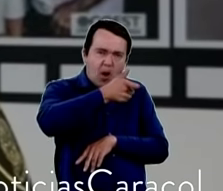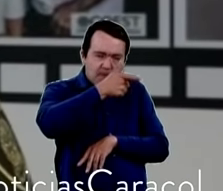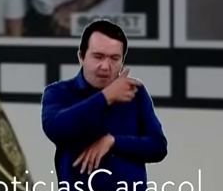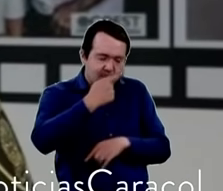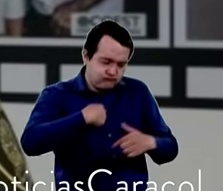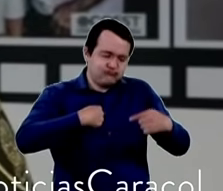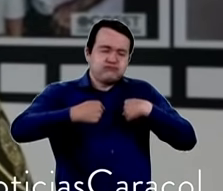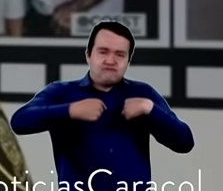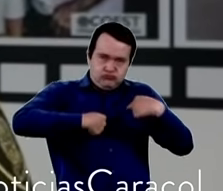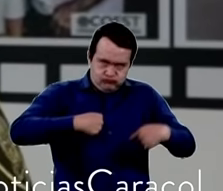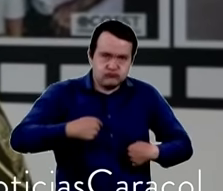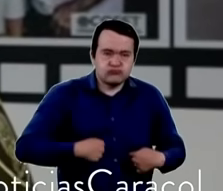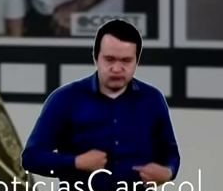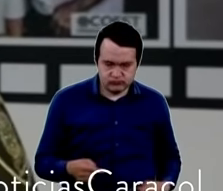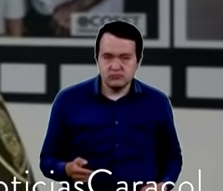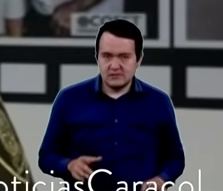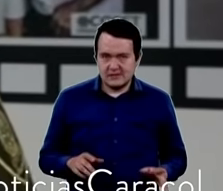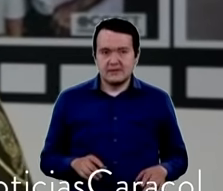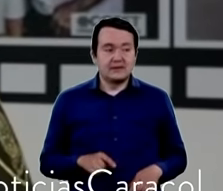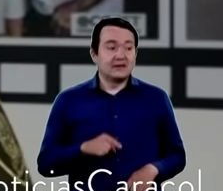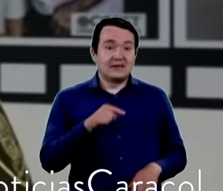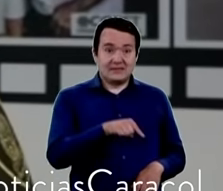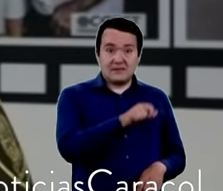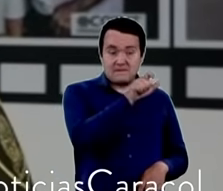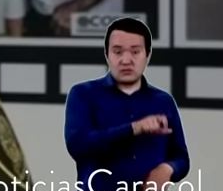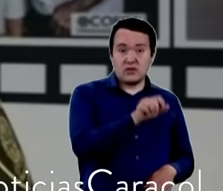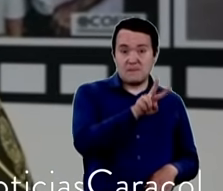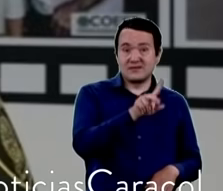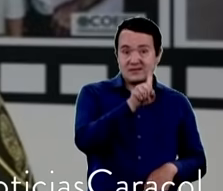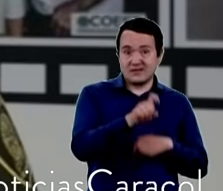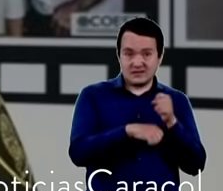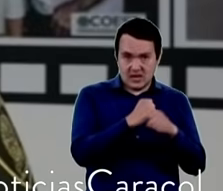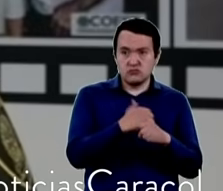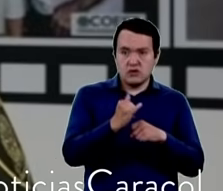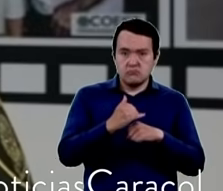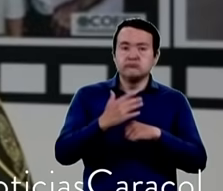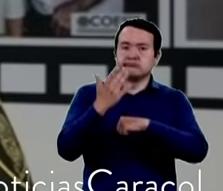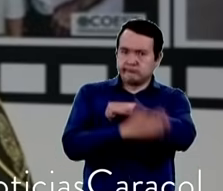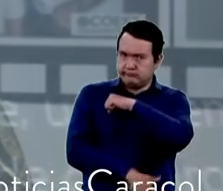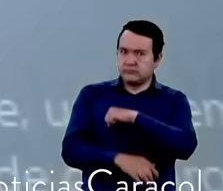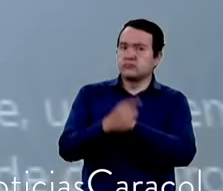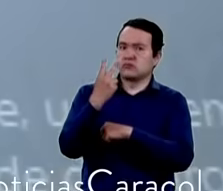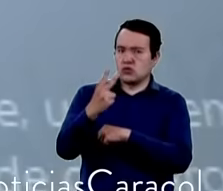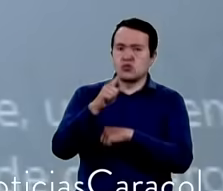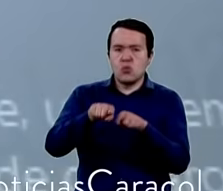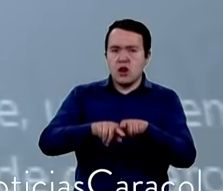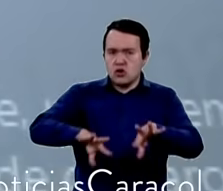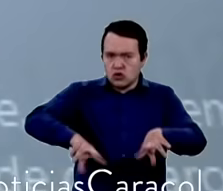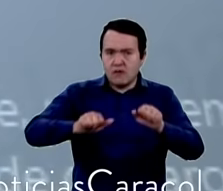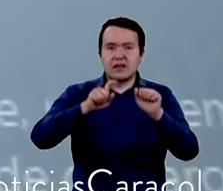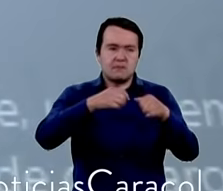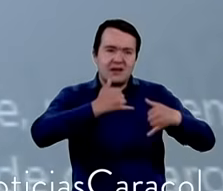hurto, al resistirse los sujetos que intentaban hurtarlo le